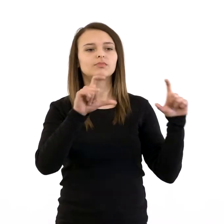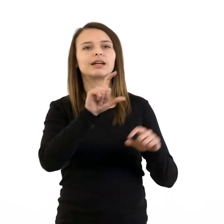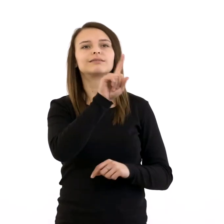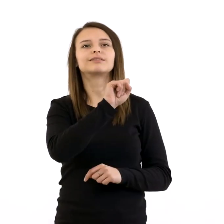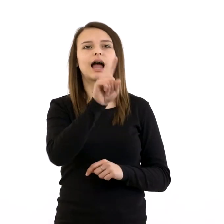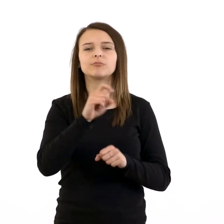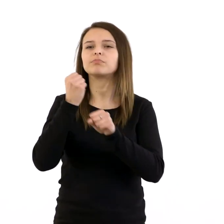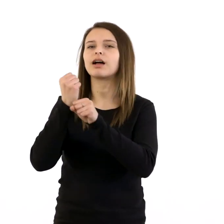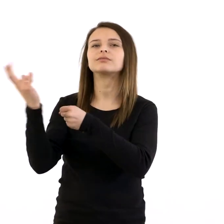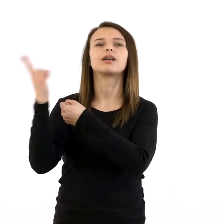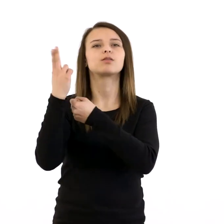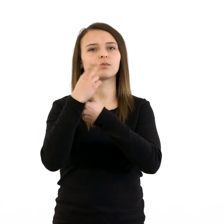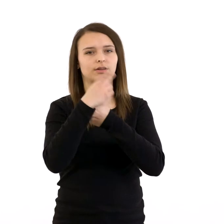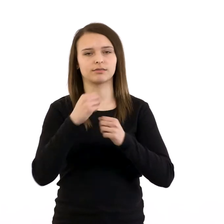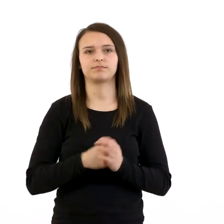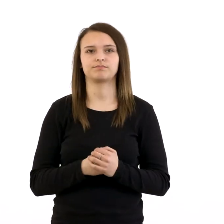Zatrudnienie w ZAZ